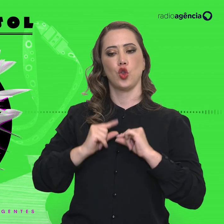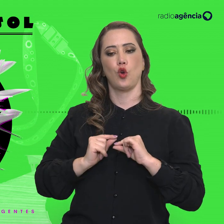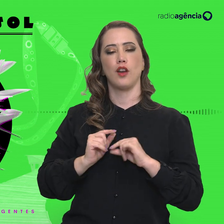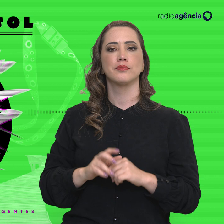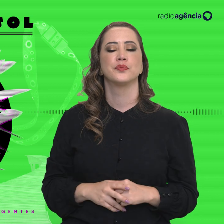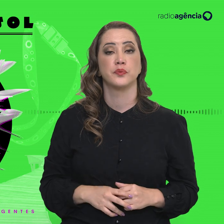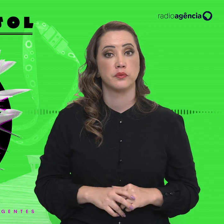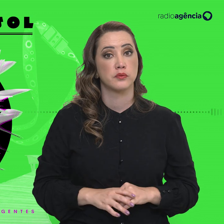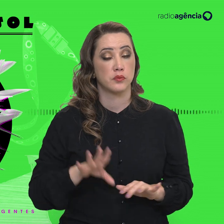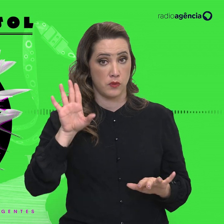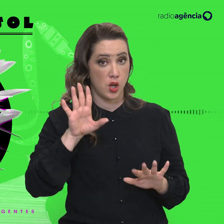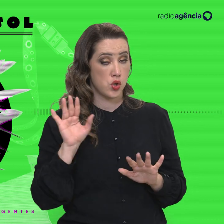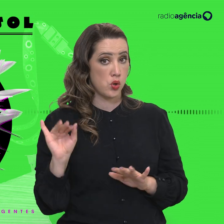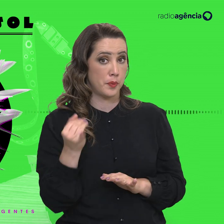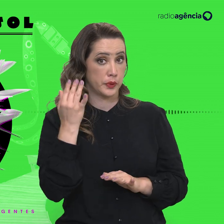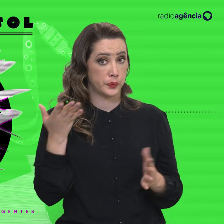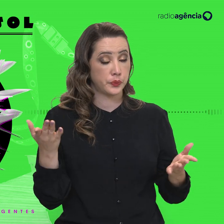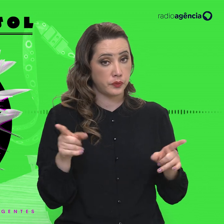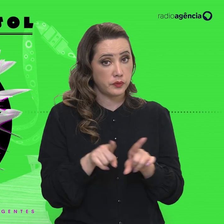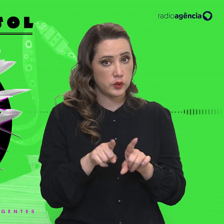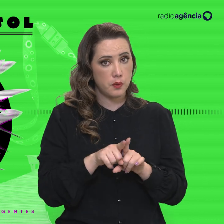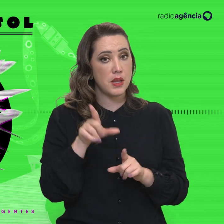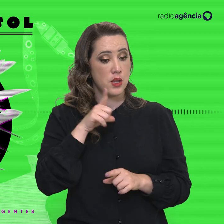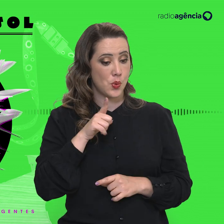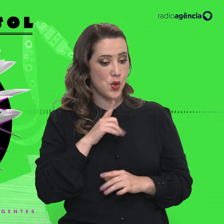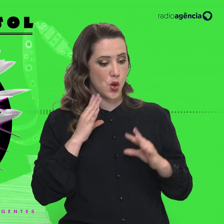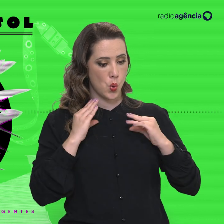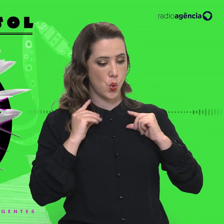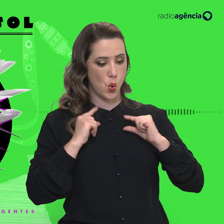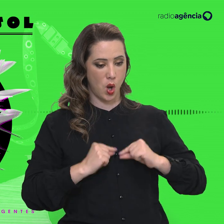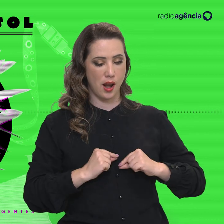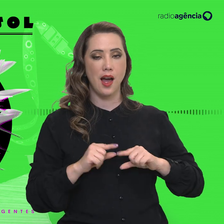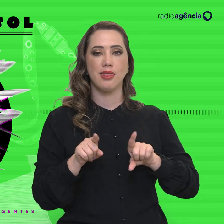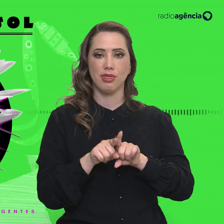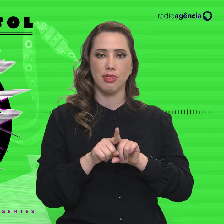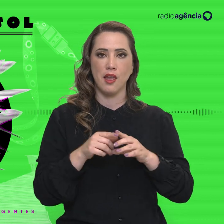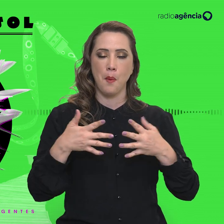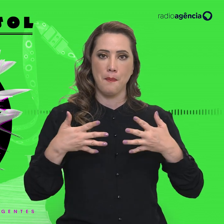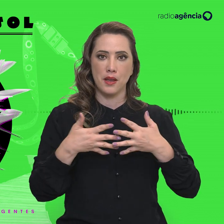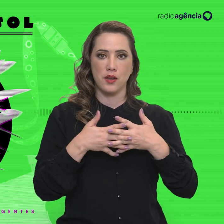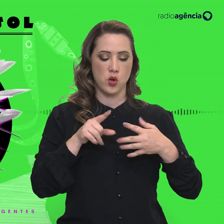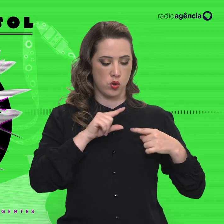[Patrícia] E. só para aproveitar, eu também tenho um colar desses misturados, é um com a estampa de zebra,